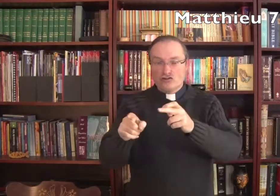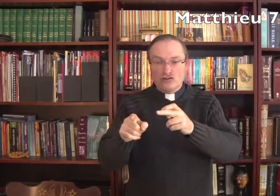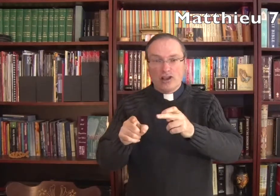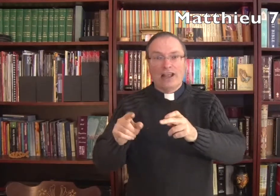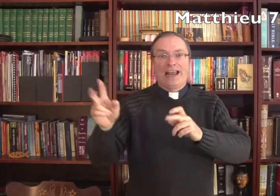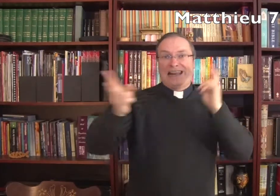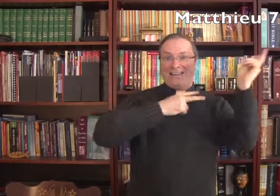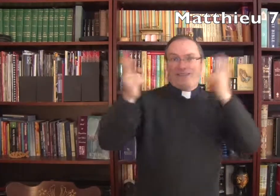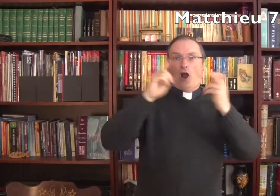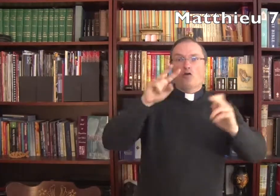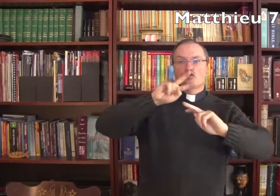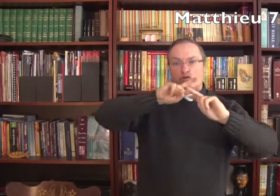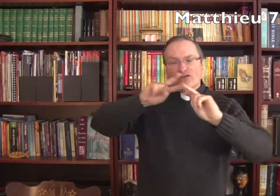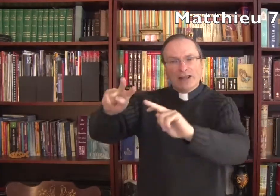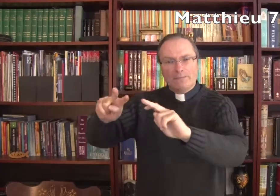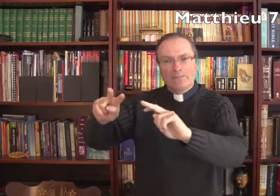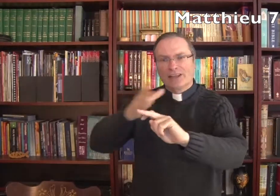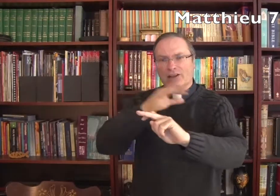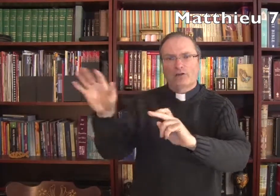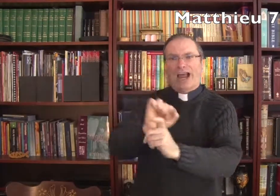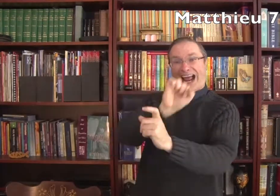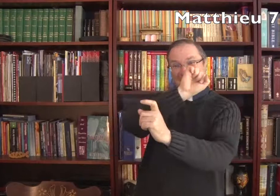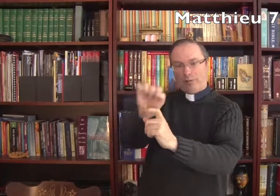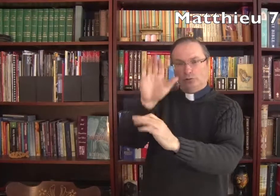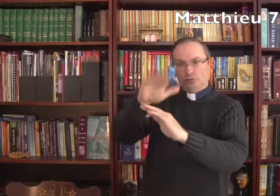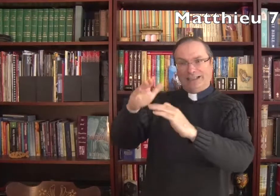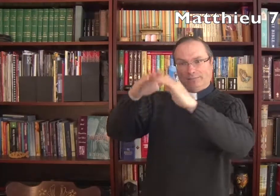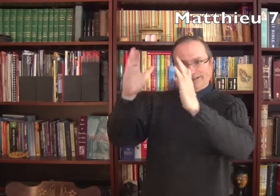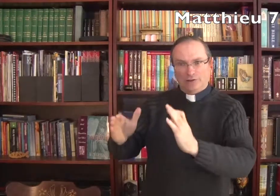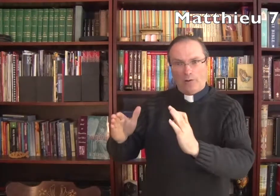les vents ont soufflé et se sont abattus sur cette maison;